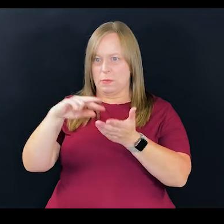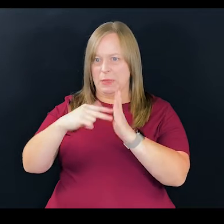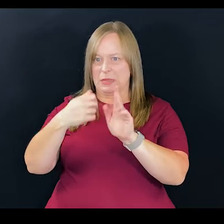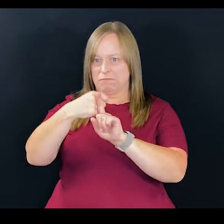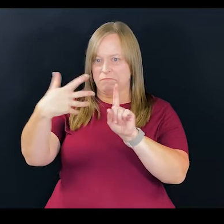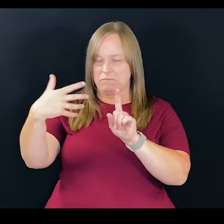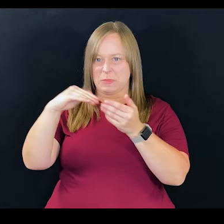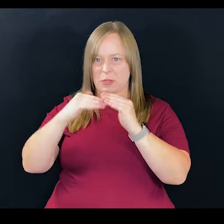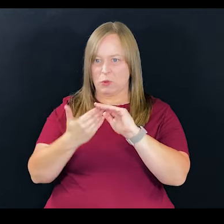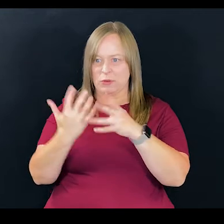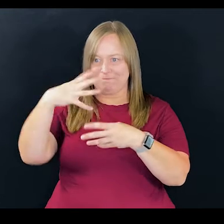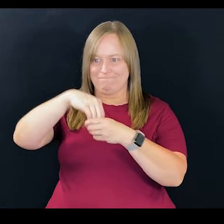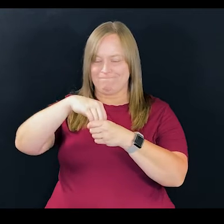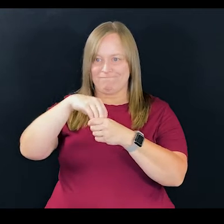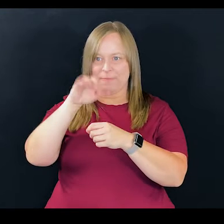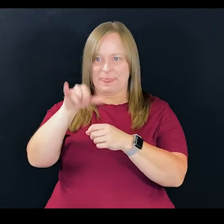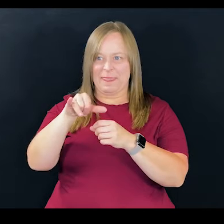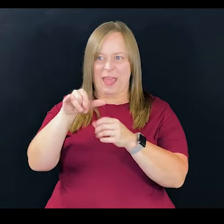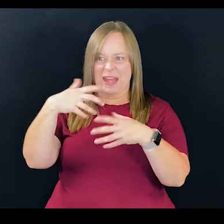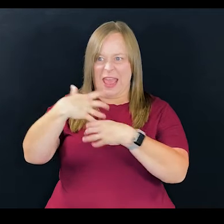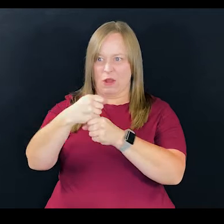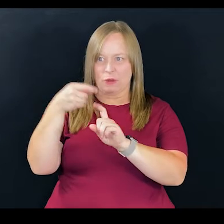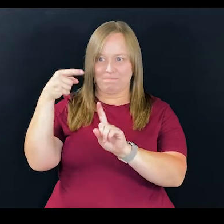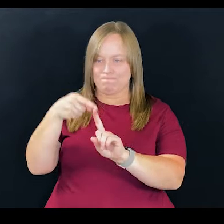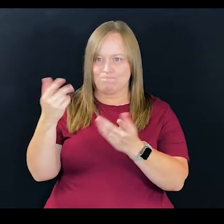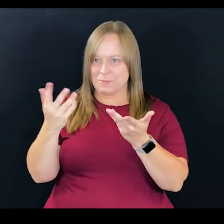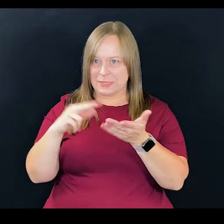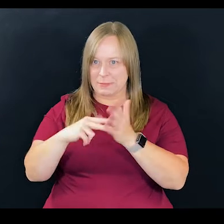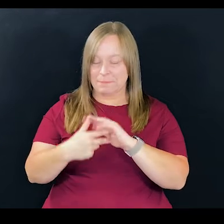¿Qué significa? ¿Qué comunidades están representadas en este acrónimo?